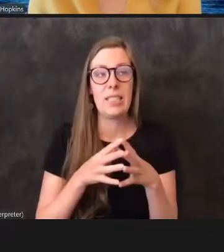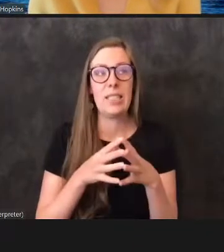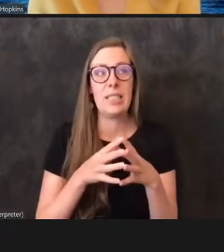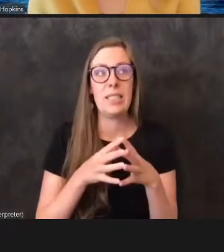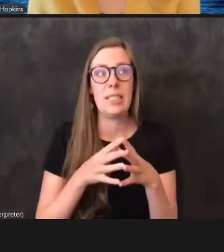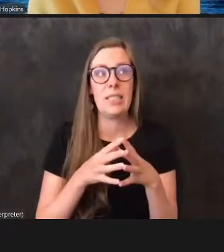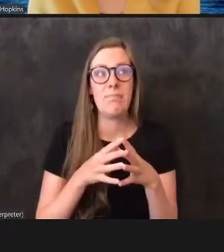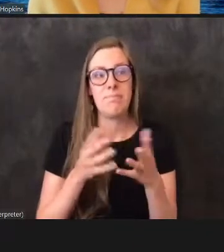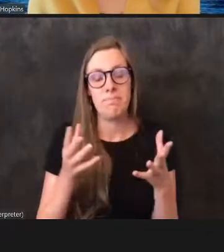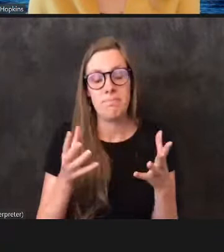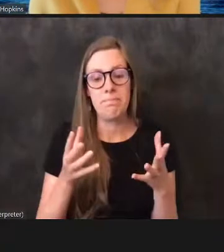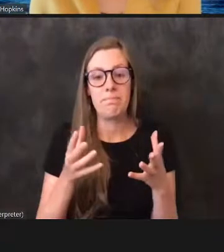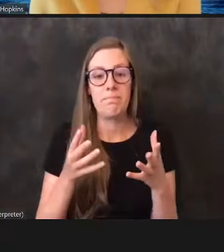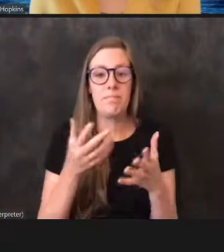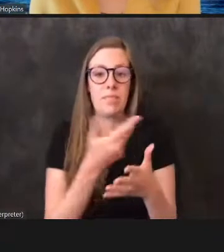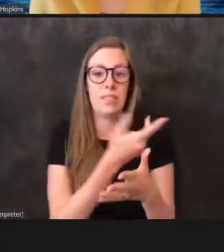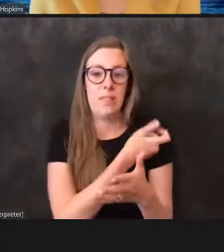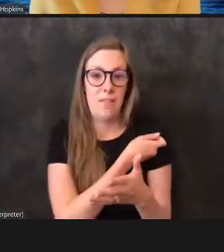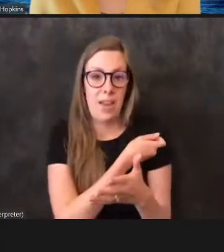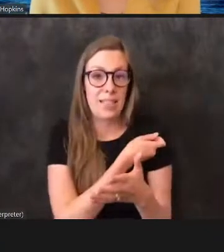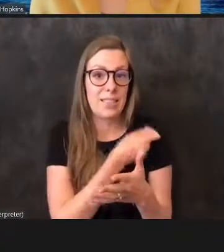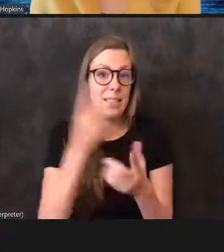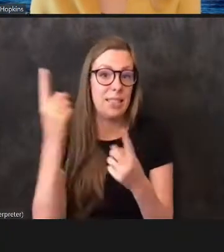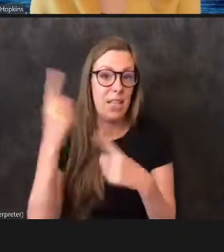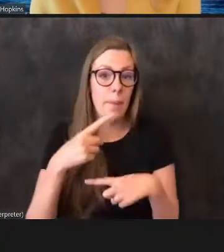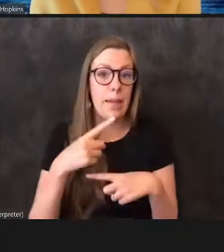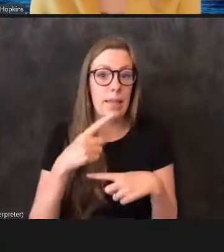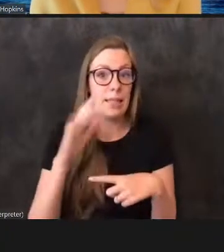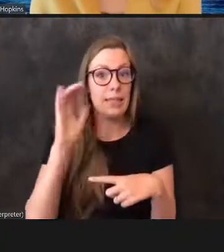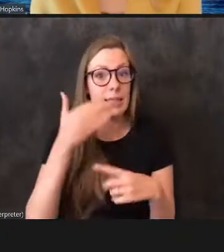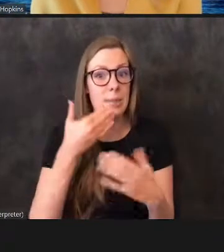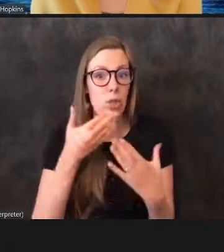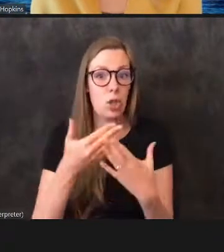La forma en que se verá la vacuna se ve incremente increíblemente procesador.